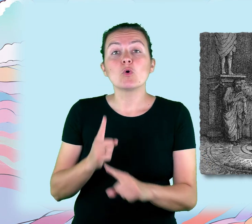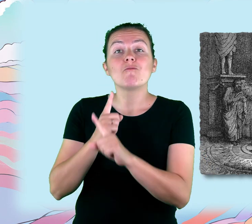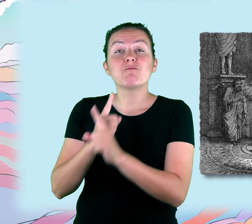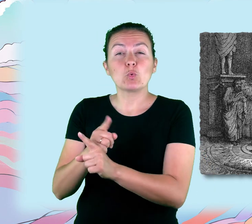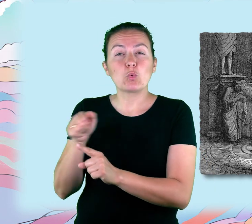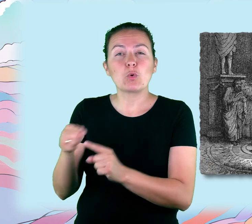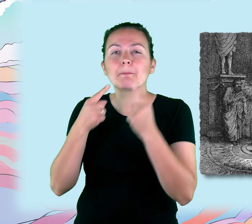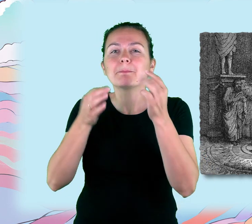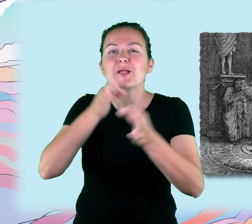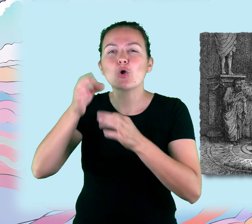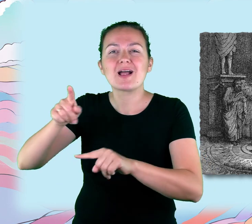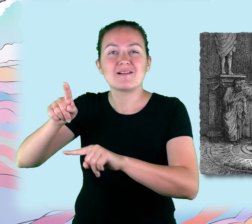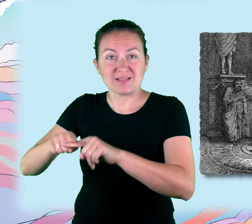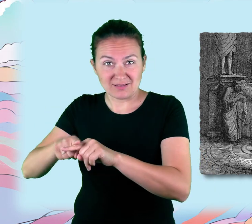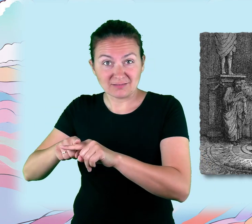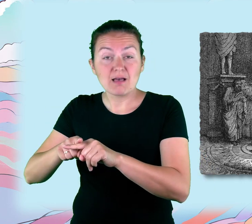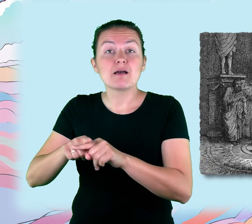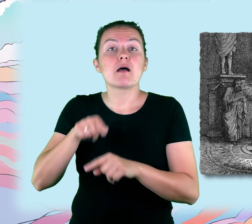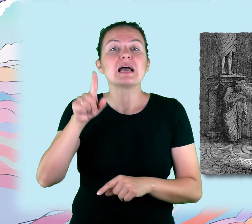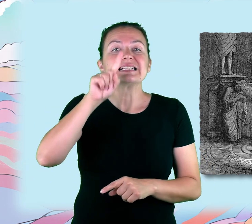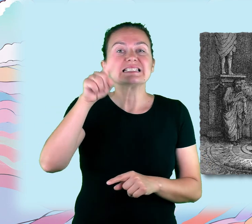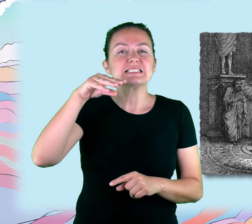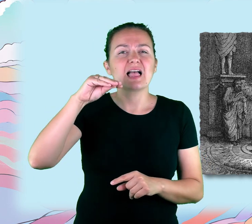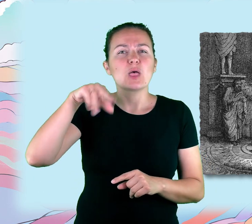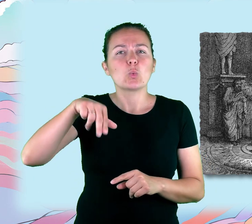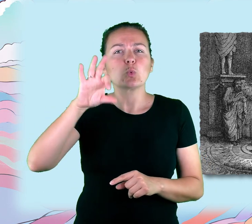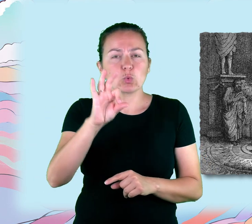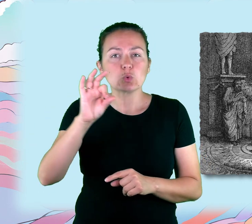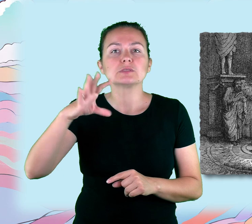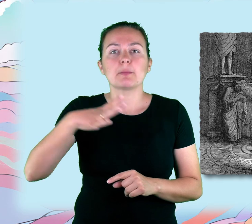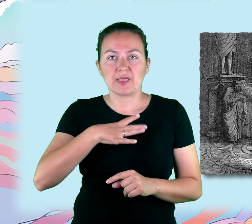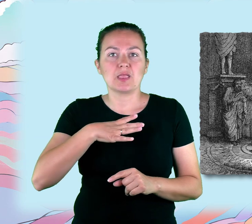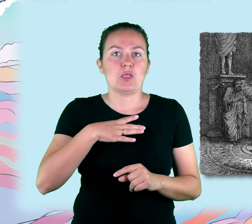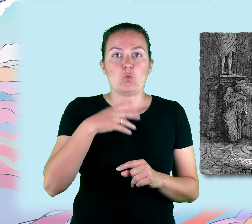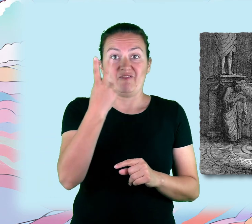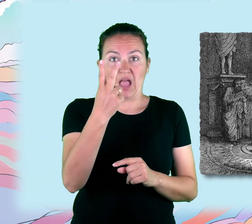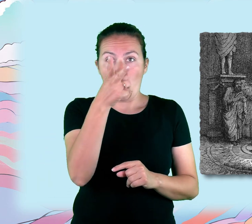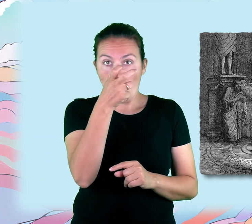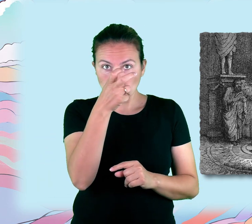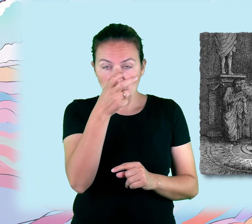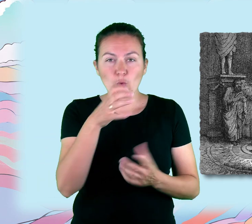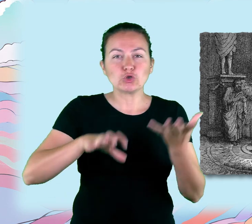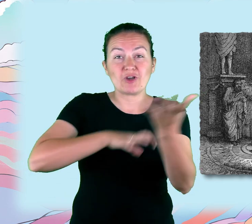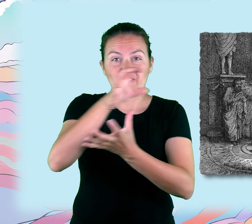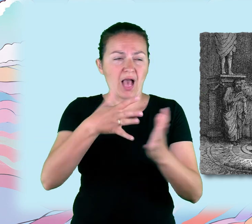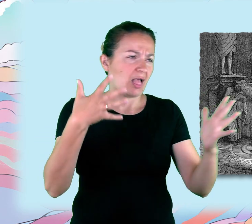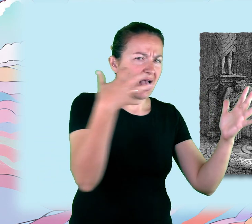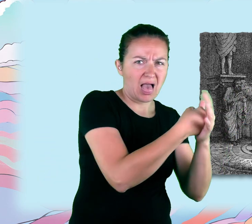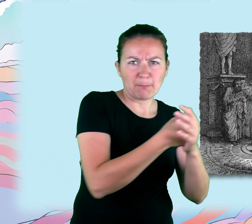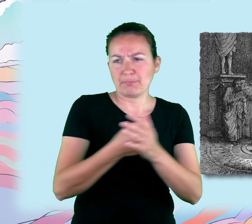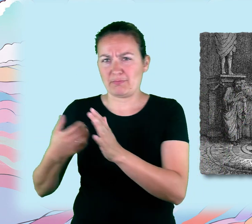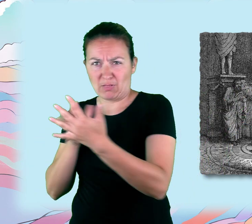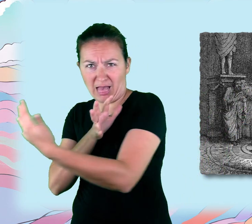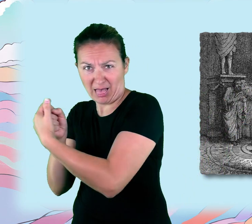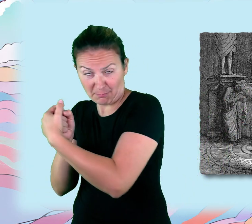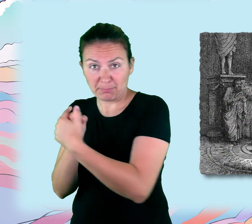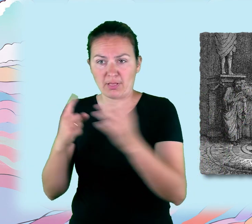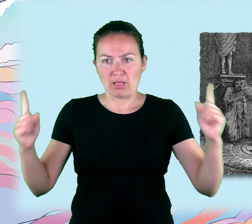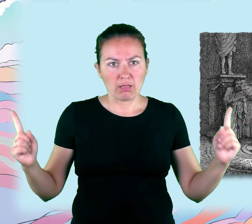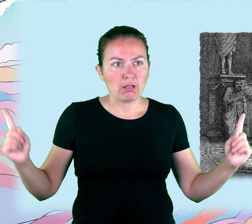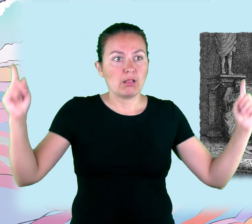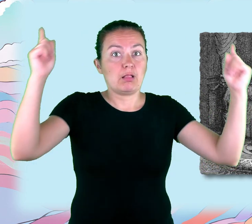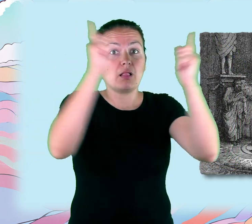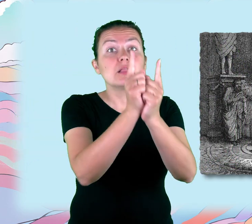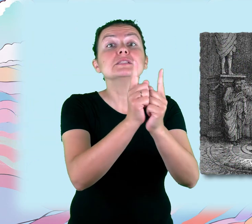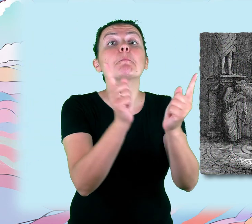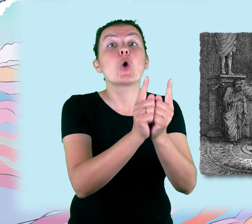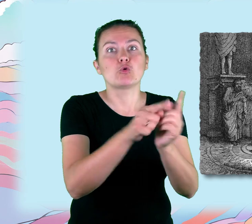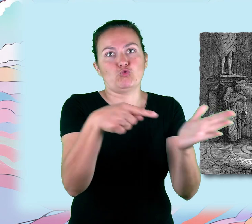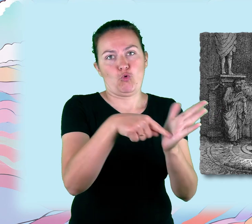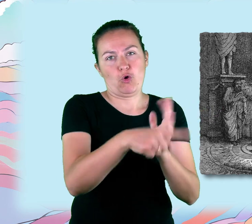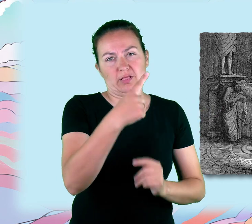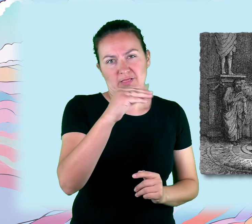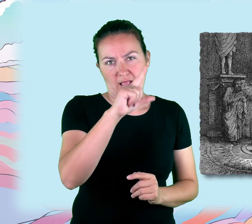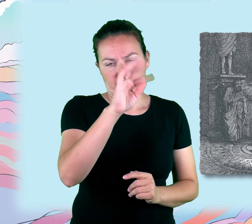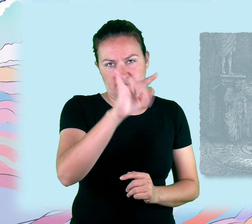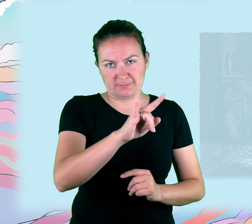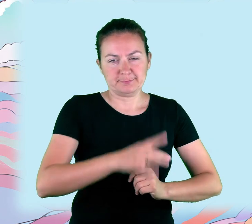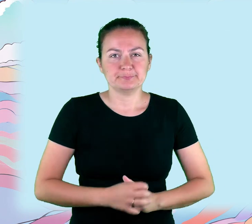Według mitologii greckiej tam spotkały się orły, które Zeus wysłał z dwóch różnych końców świata.